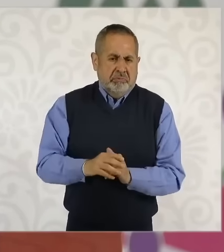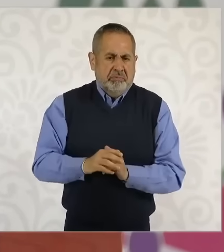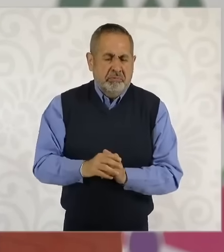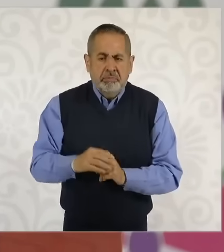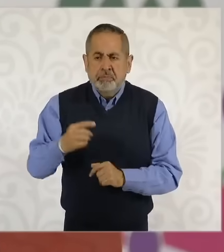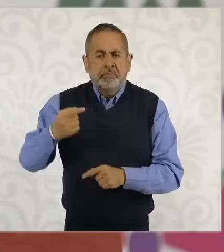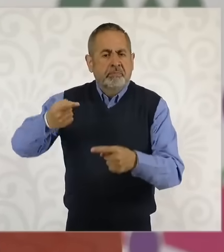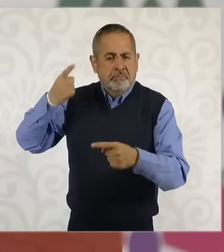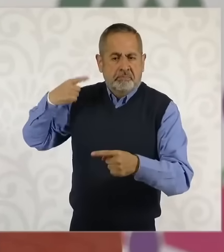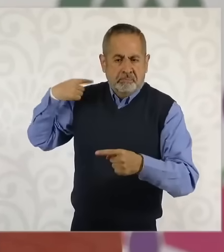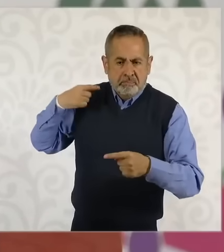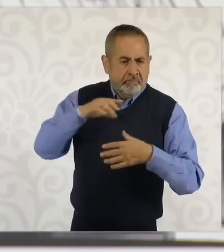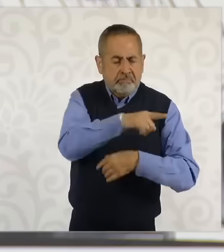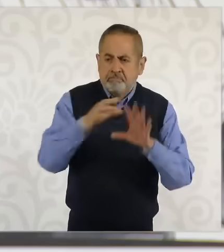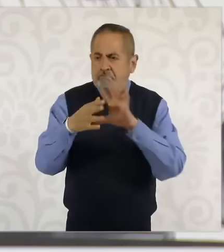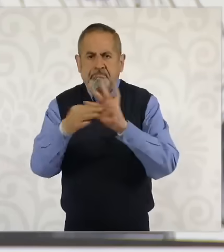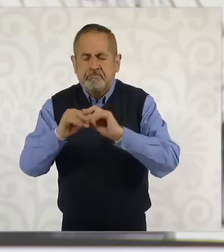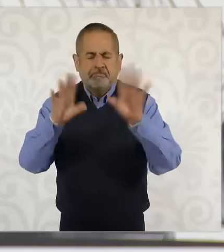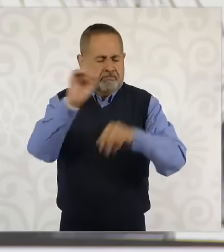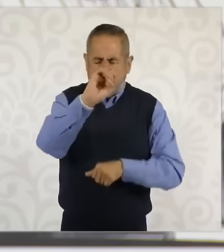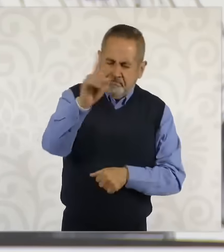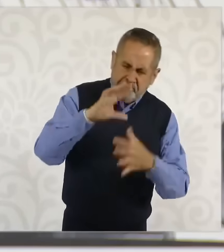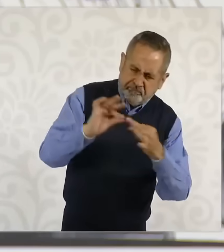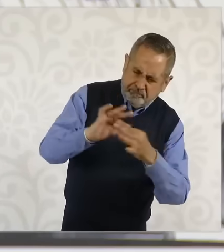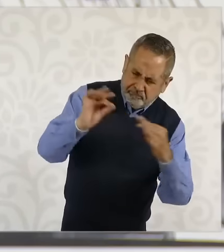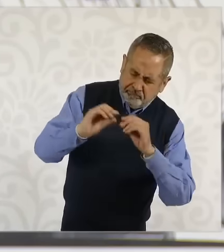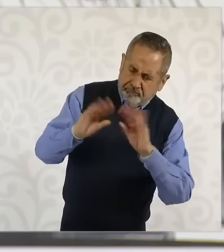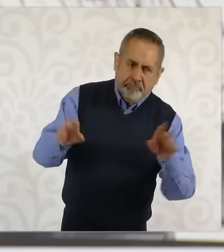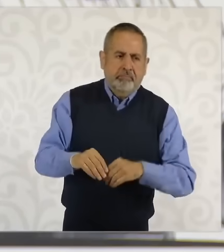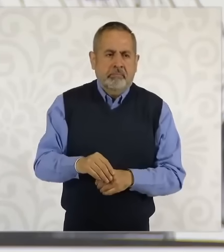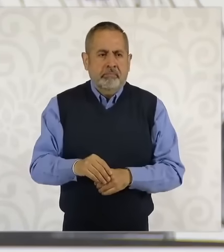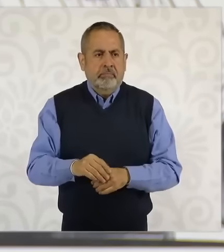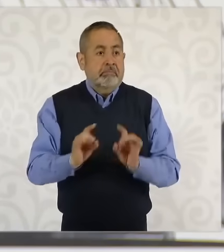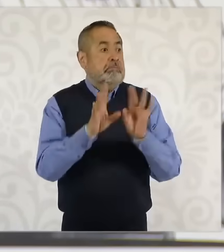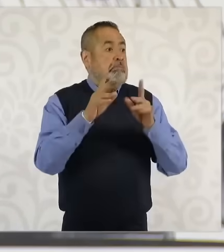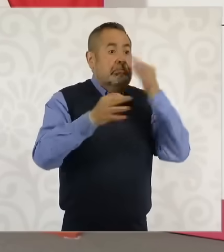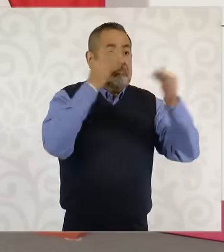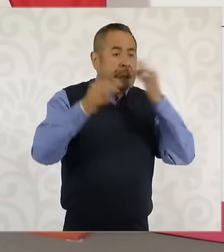momentos ha aclarado temas importantes eh que habían salido en los medios de comunicación,